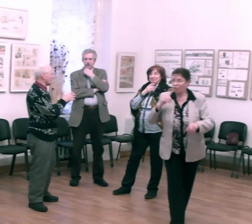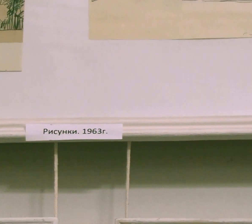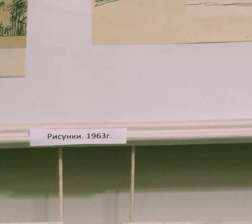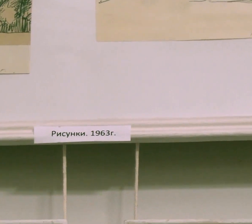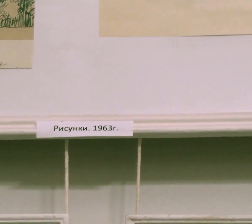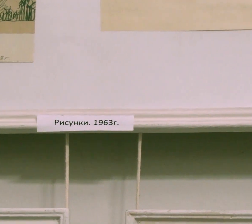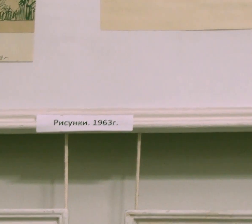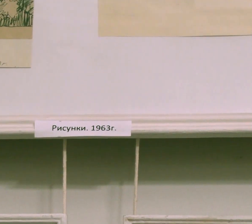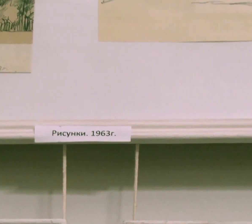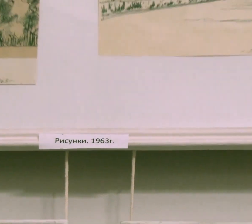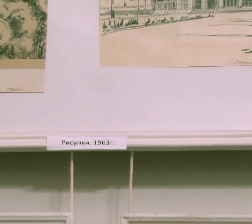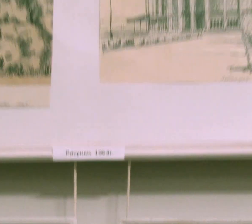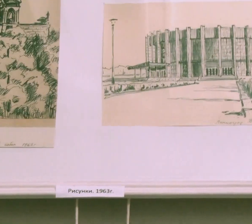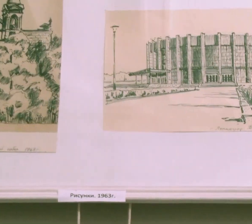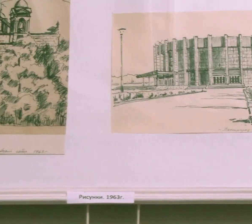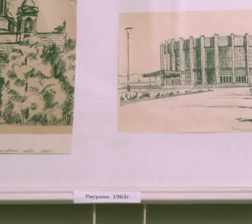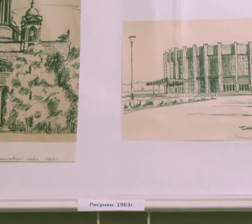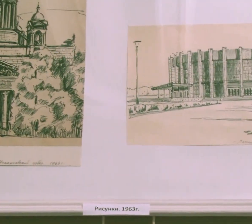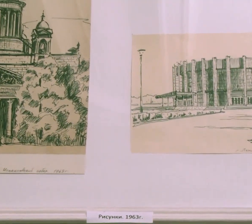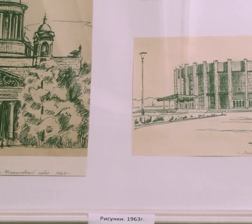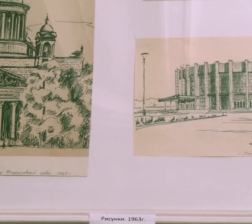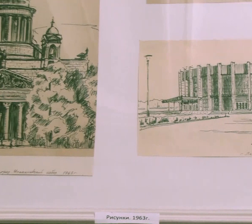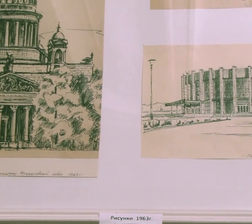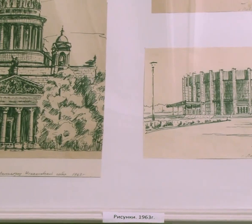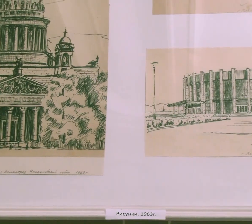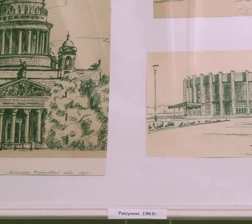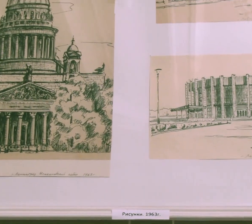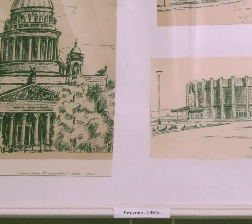которые Соколов сделал в советские годы своего творчества